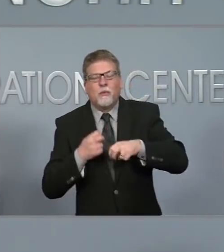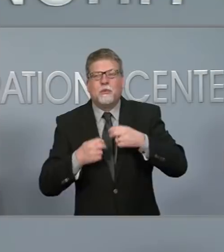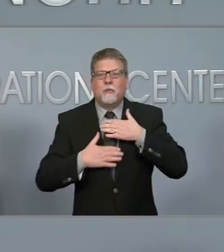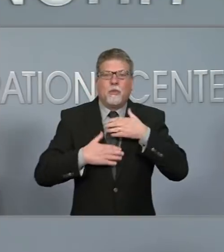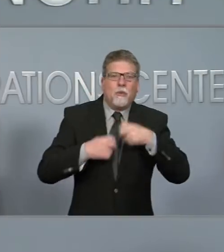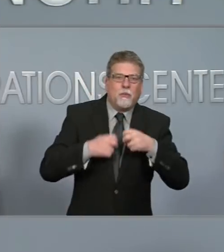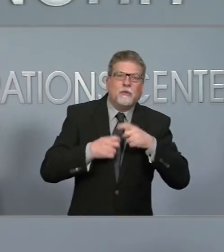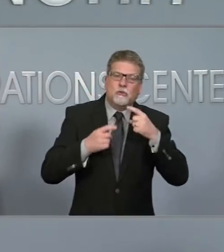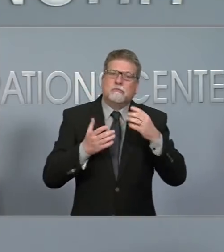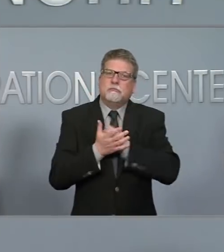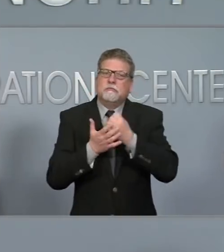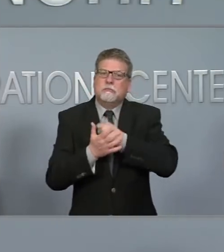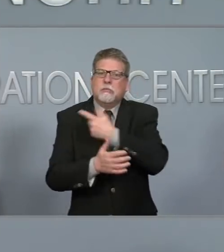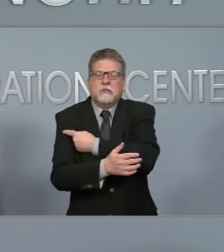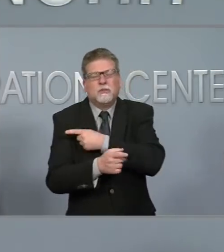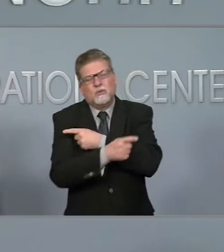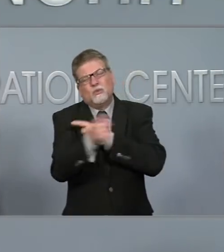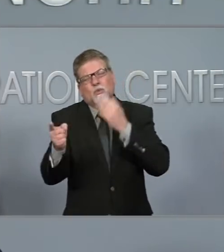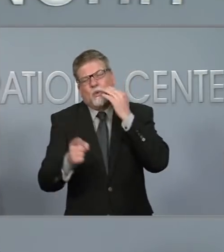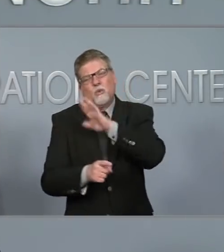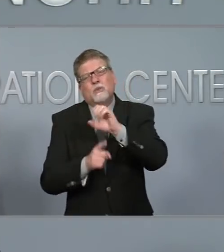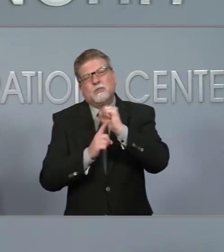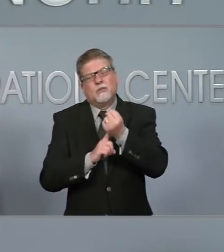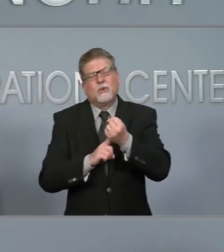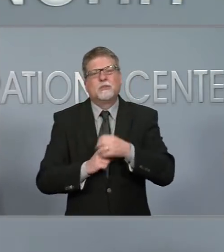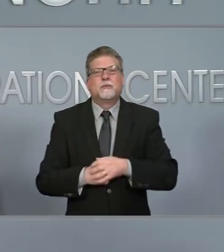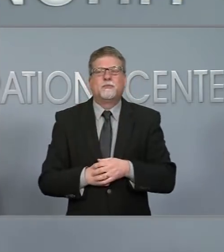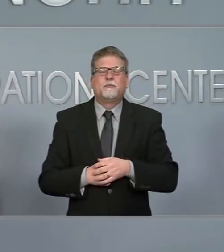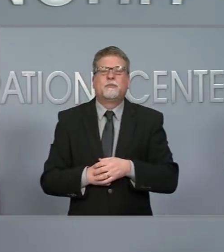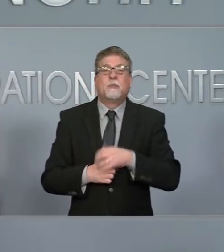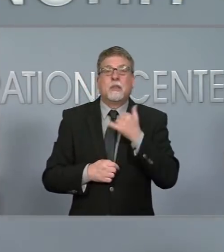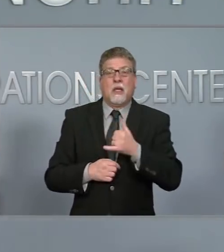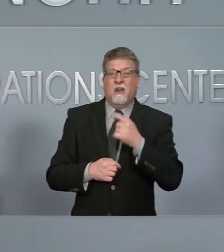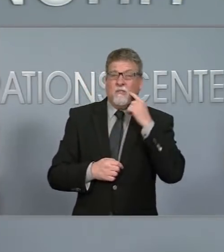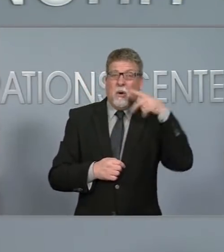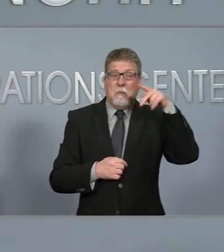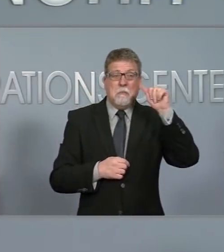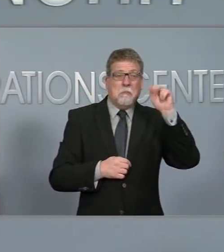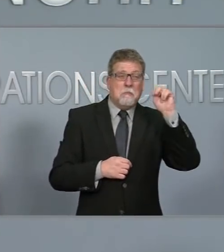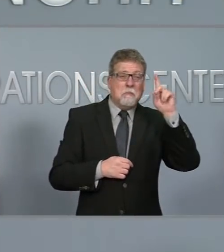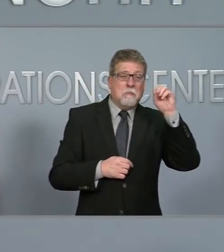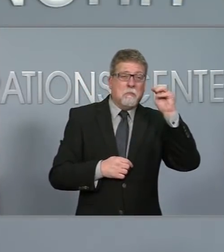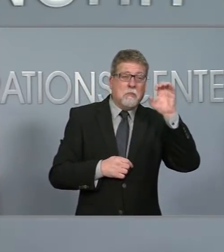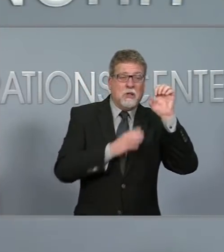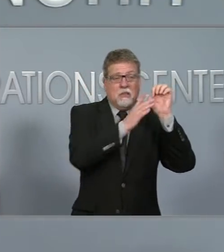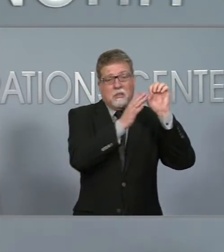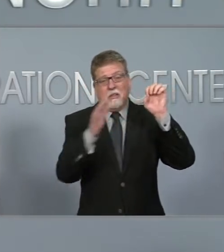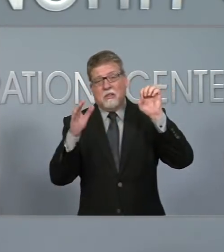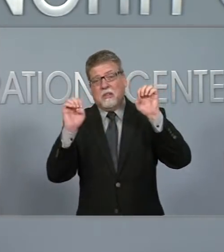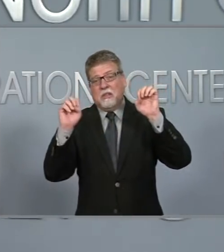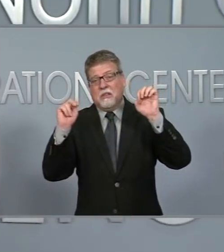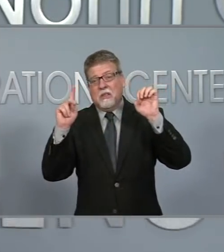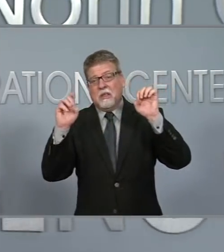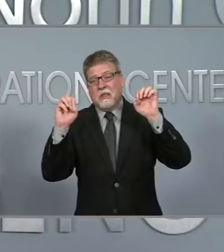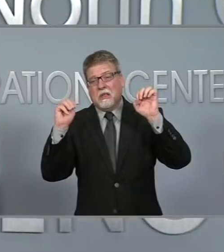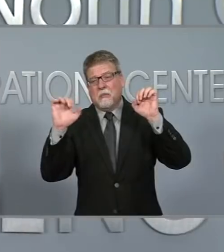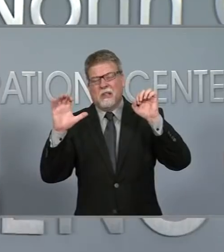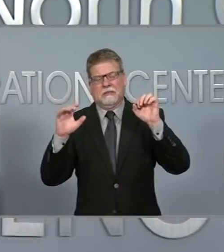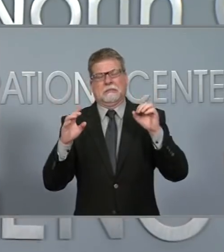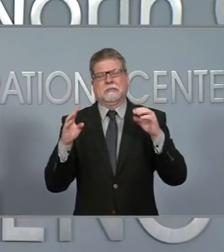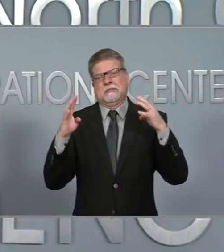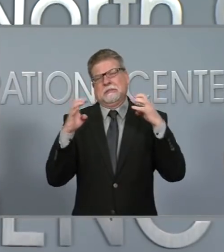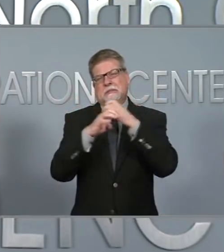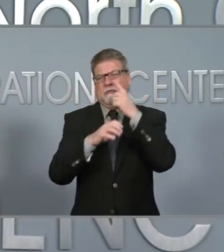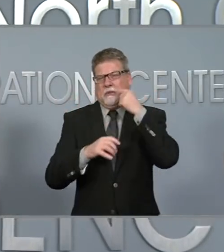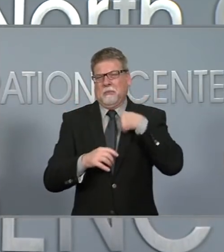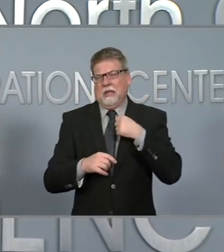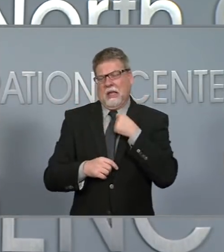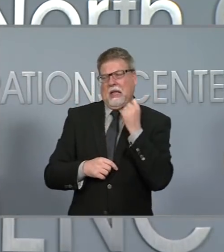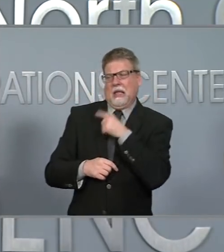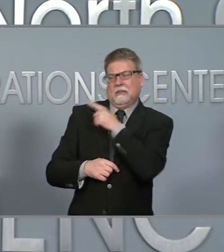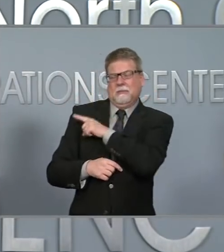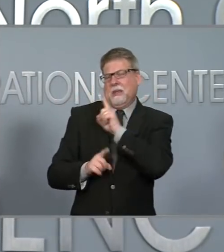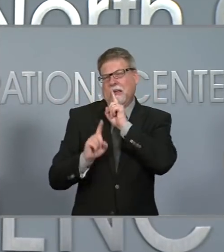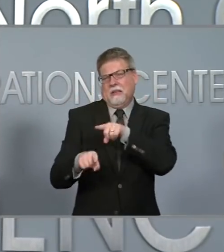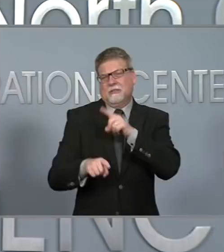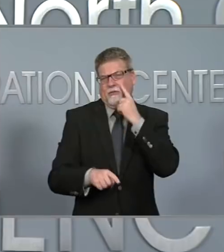d c, en el nivel de riesgo que